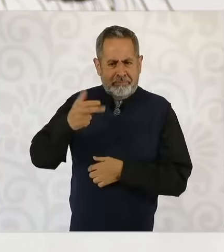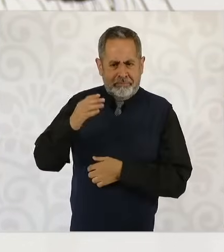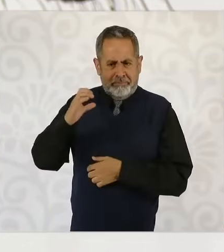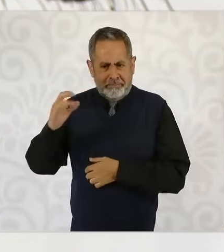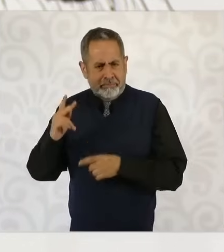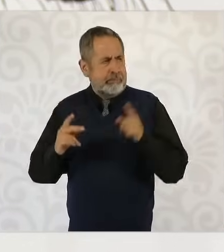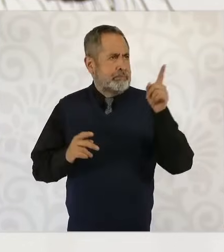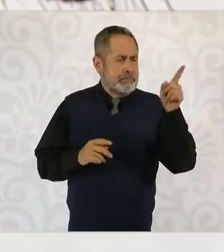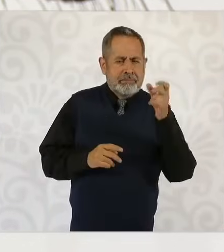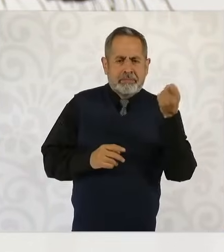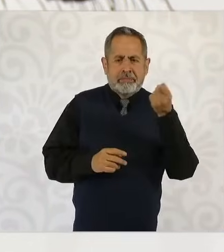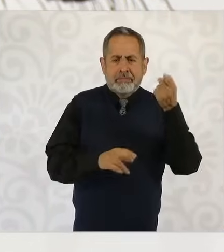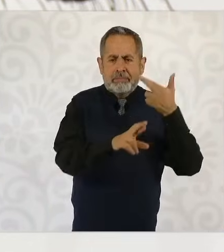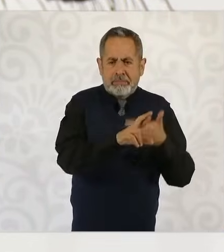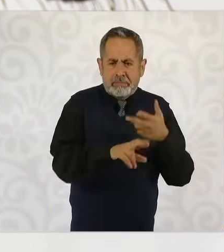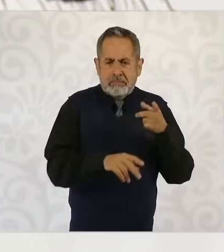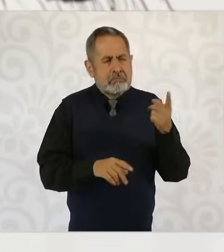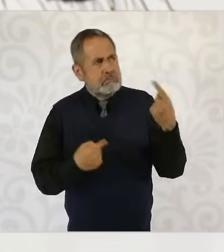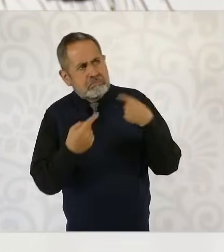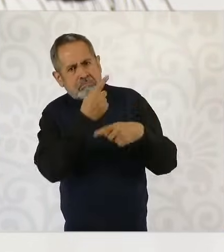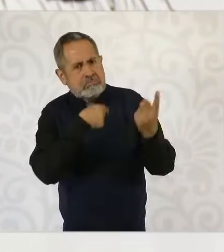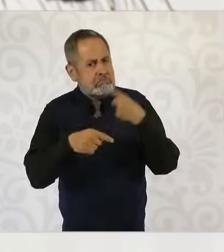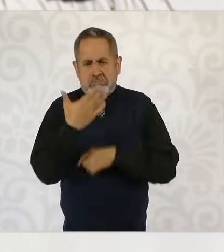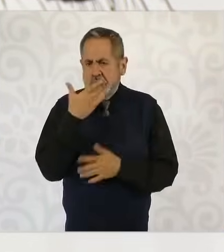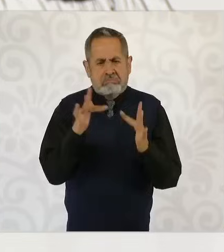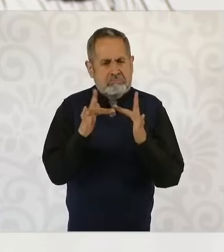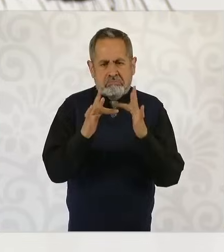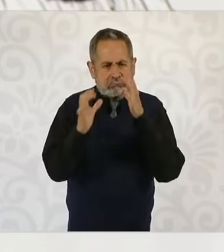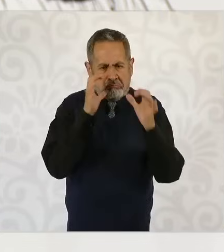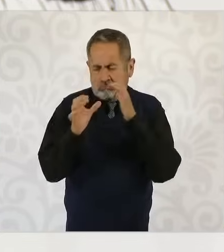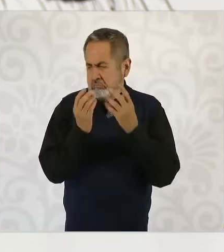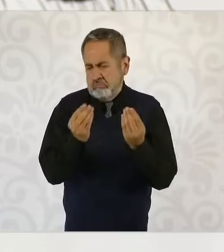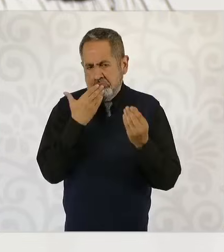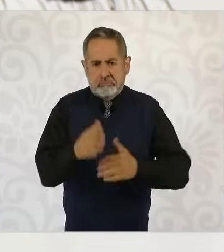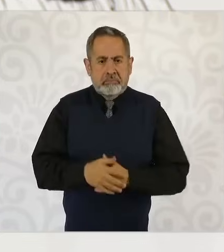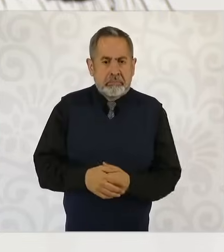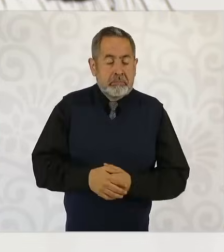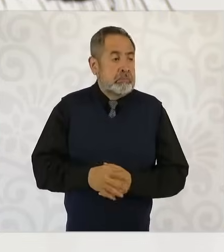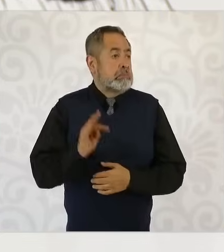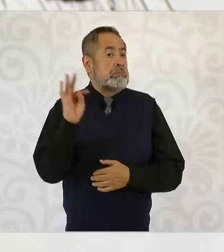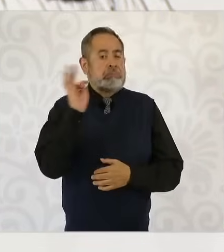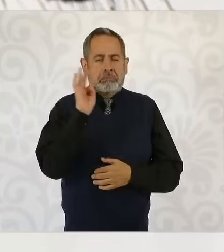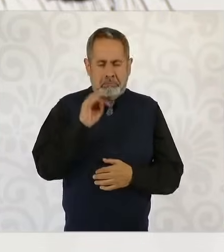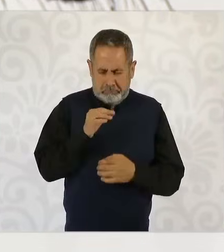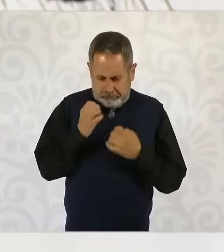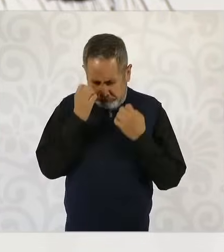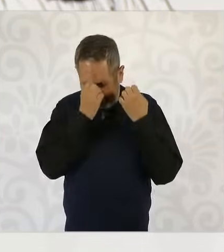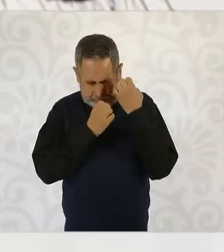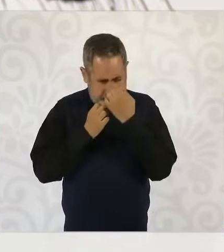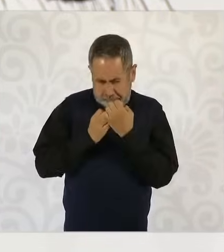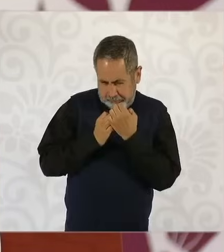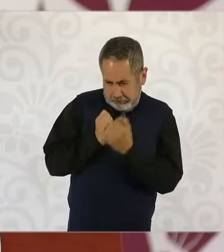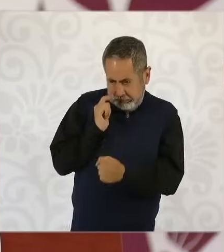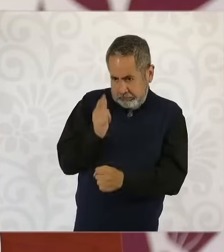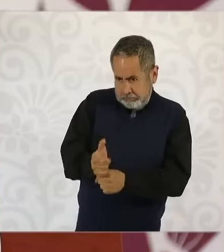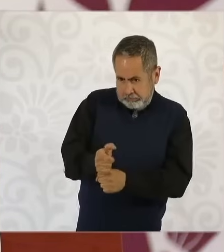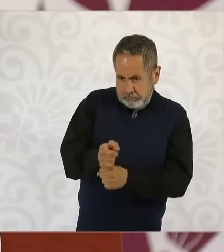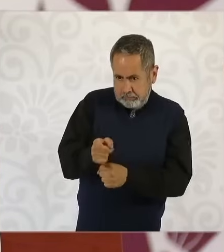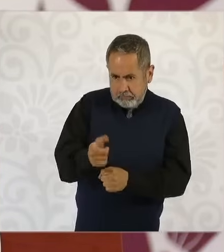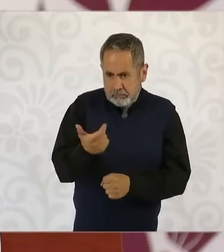el secretario del tesoro de los Estados Unidos si se encuentra que hay e recursos económicos